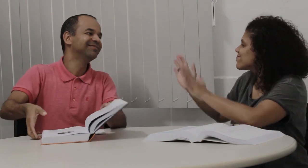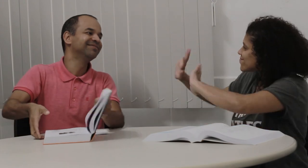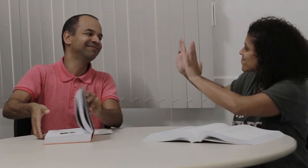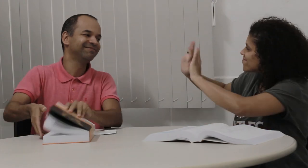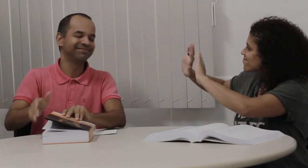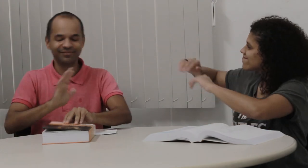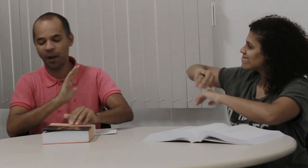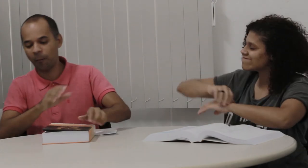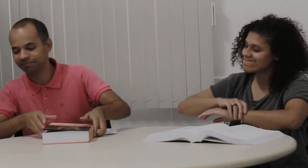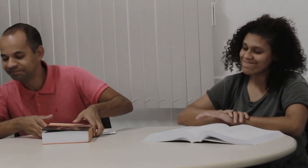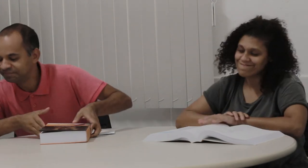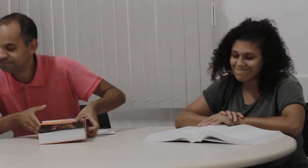Obrigada você! Até mais!